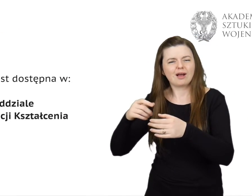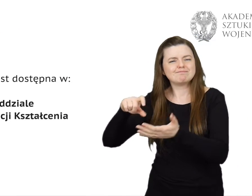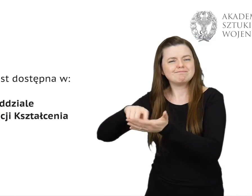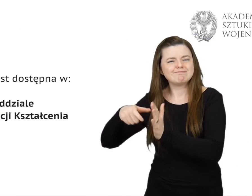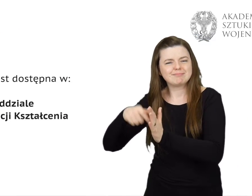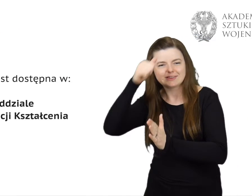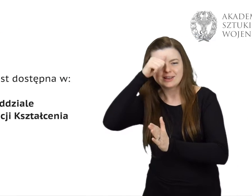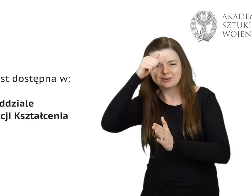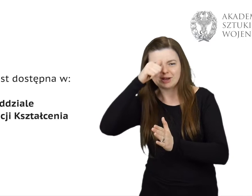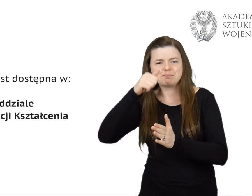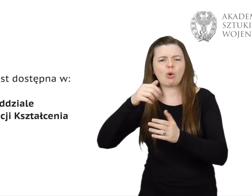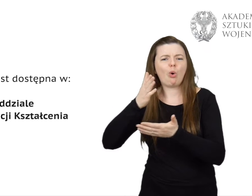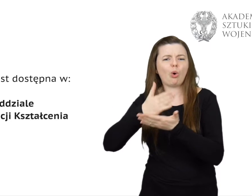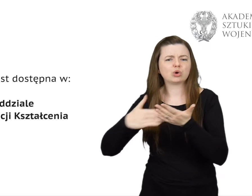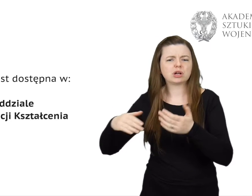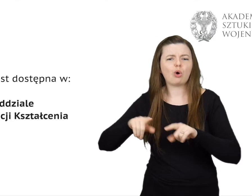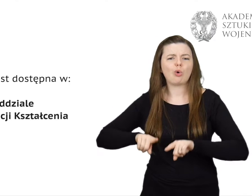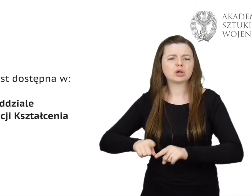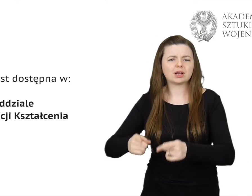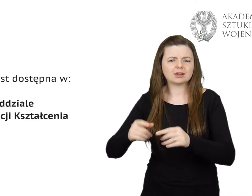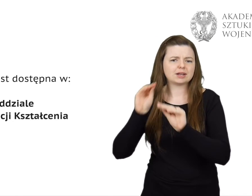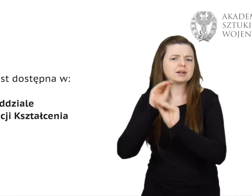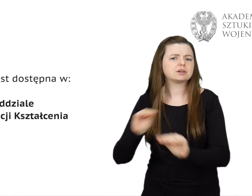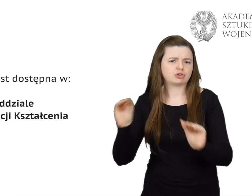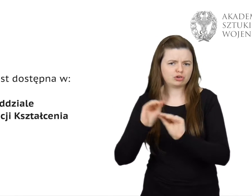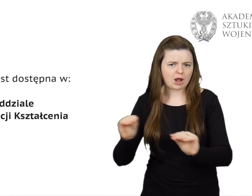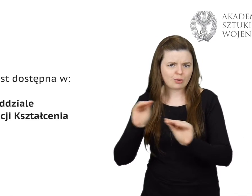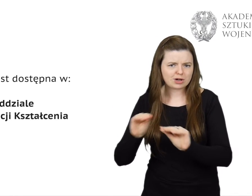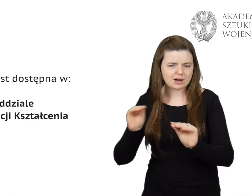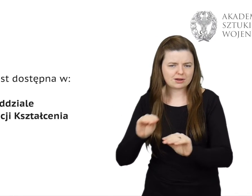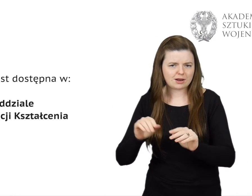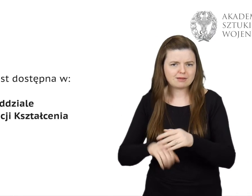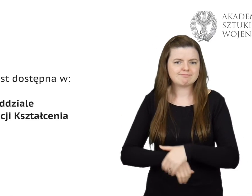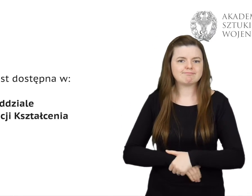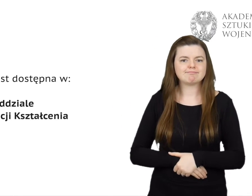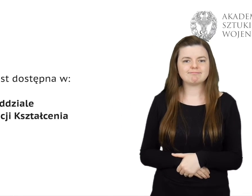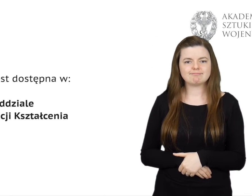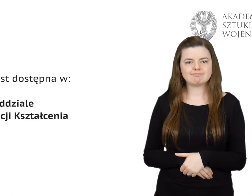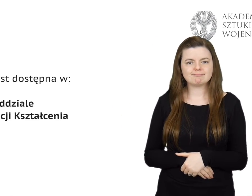w Oddziale Organizacji Kształcenia